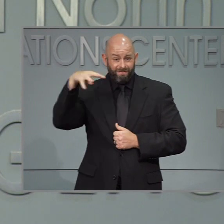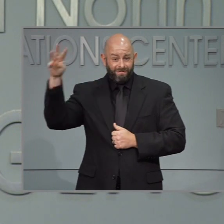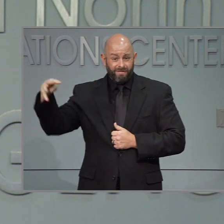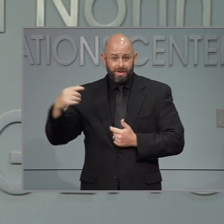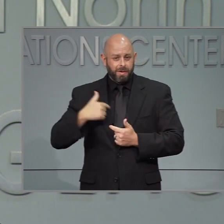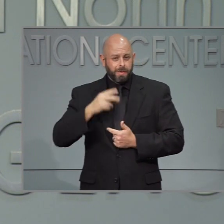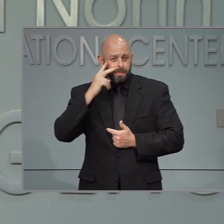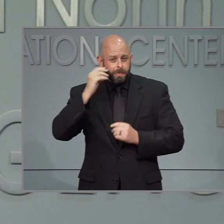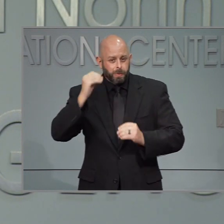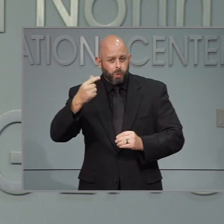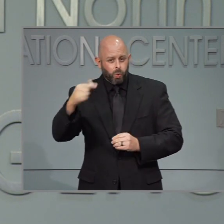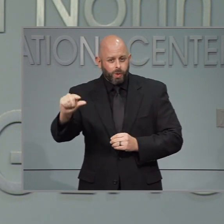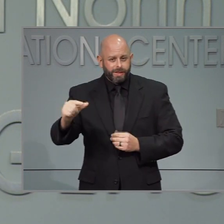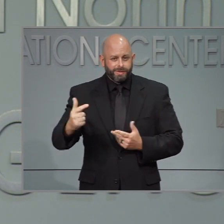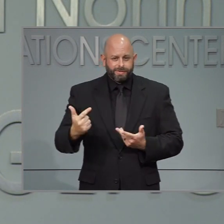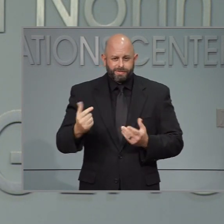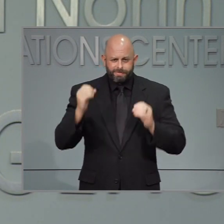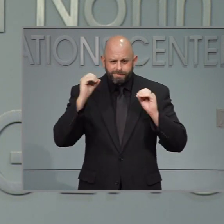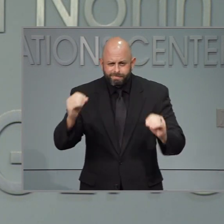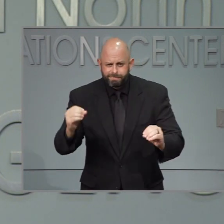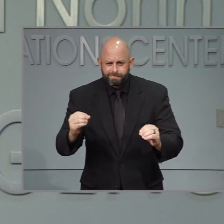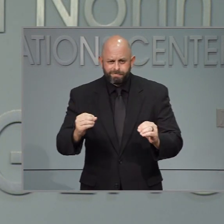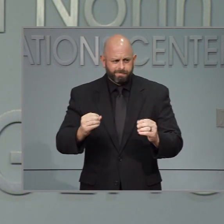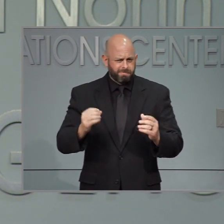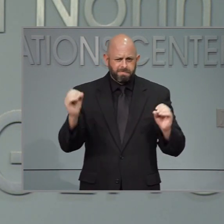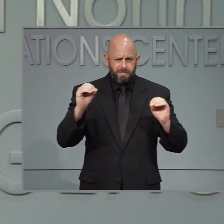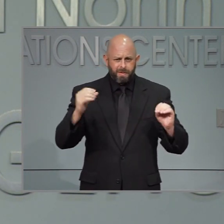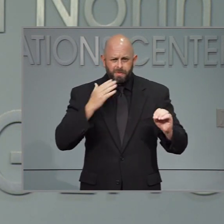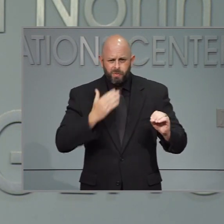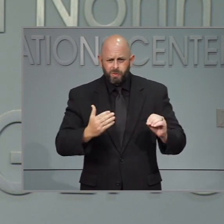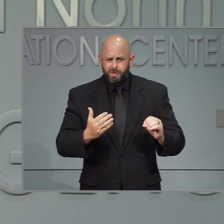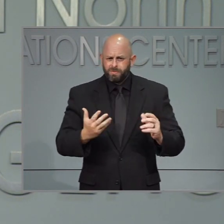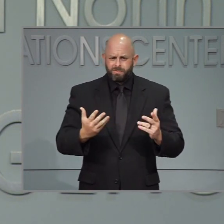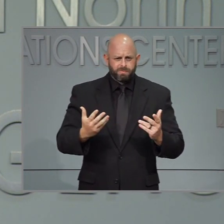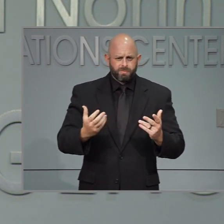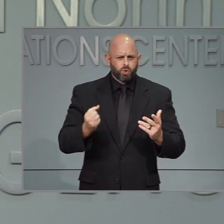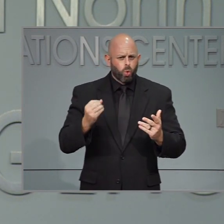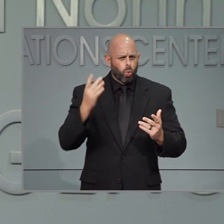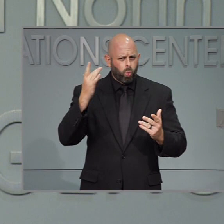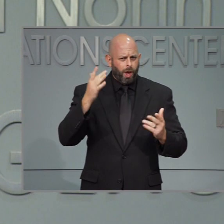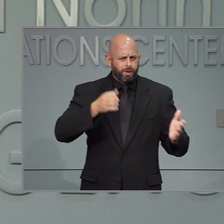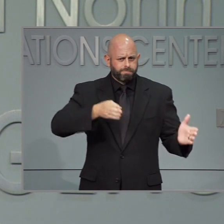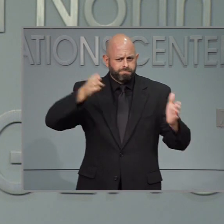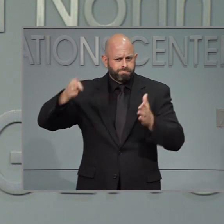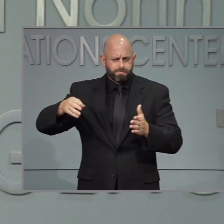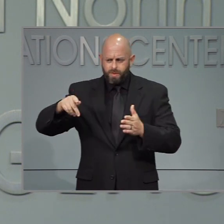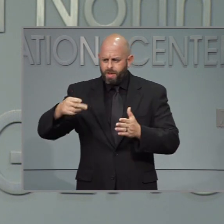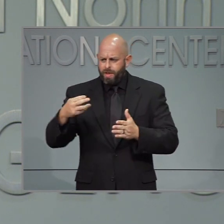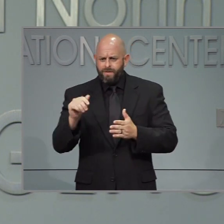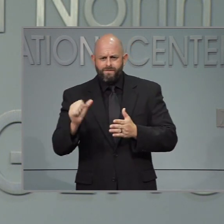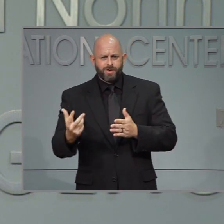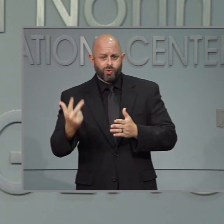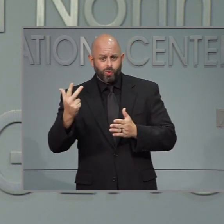No vine en la para la doctora cabe, no vi ningún Dear de y las flechas ni rojo.